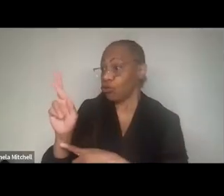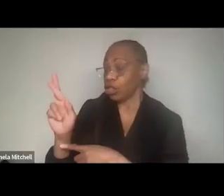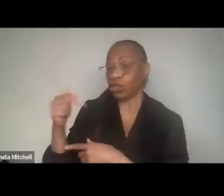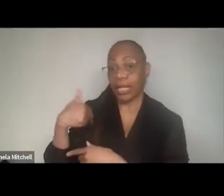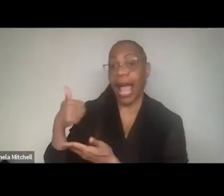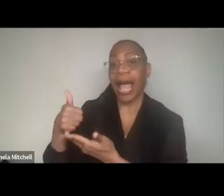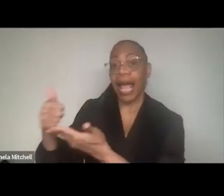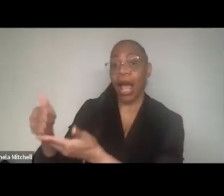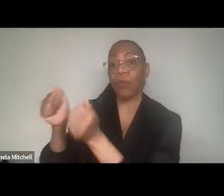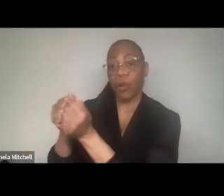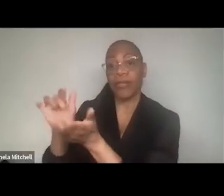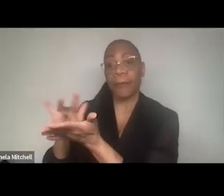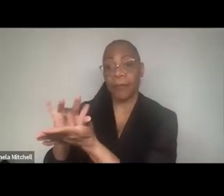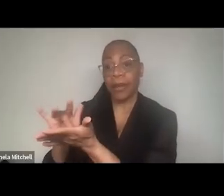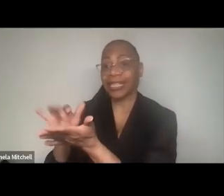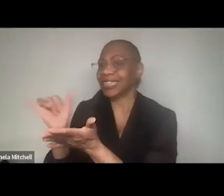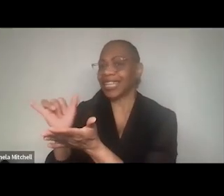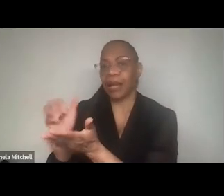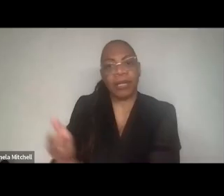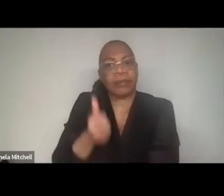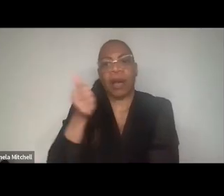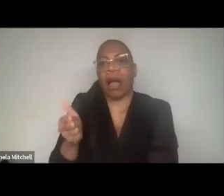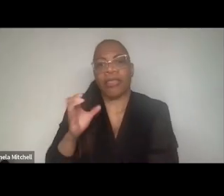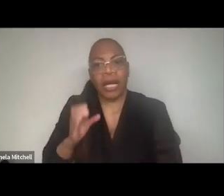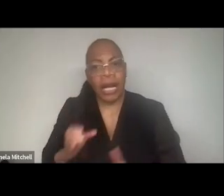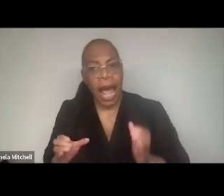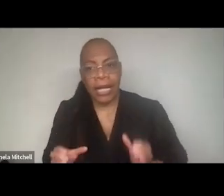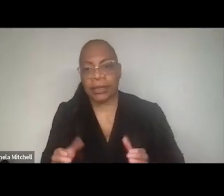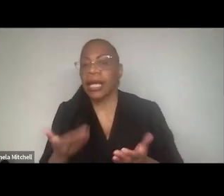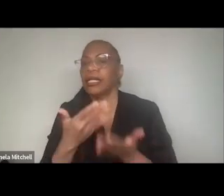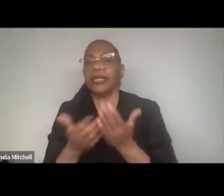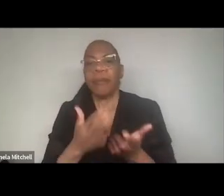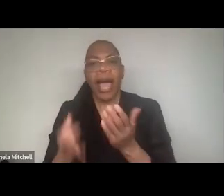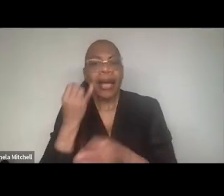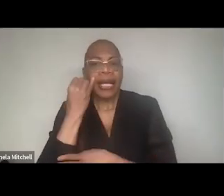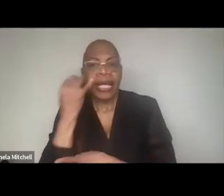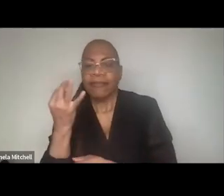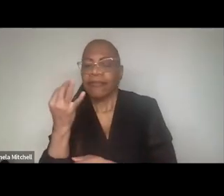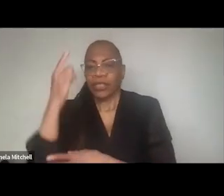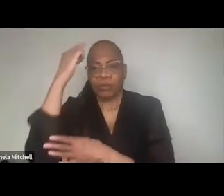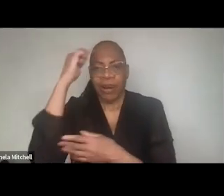y muchos de mis clientes también la reciben. Ya sea lesión cerebral, autismo, etcétera, podría haber miembros de la familia